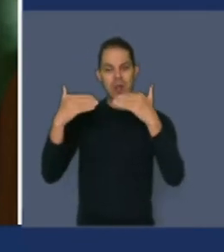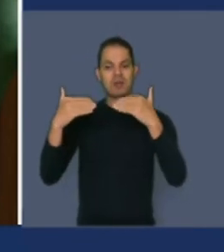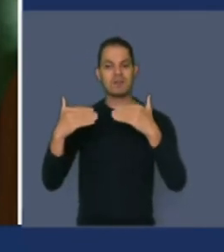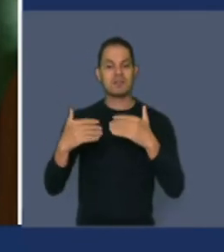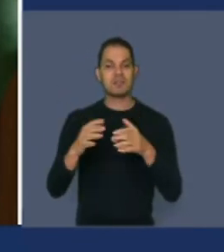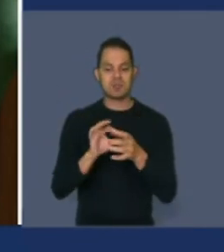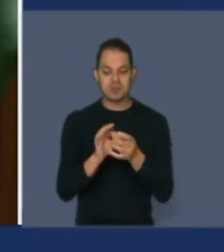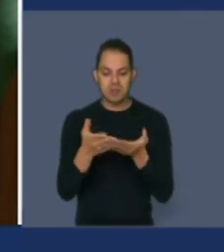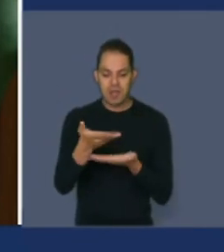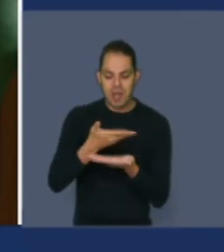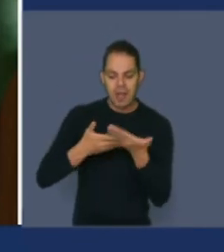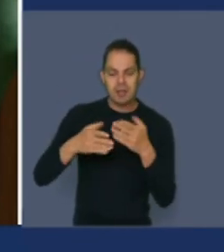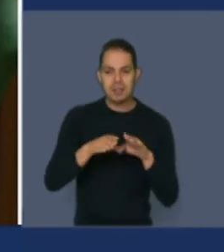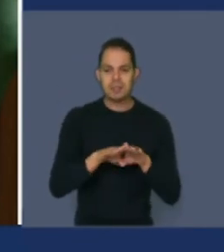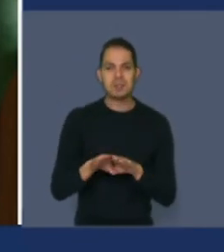DEMOCRACIA QUE É TÃO JOVEM QUANTO NÓS. NÓS PRECISAMOS